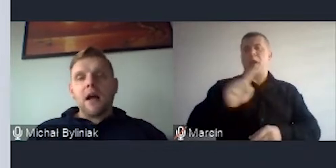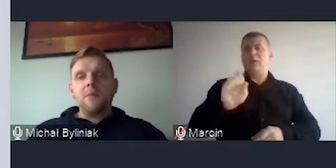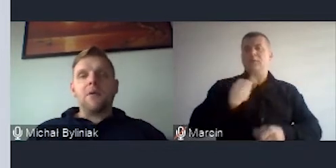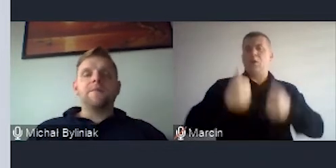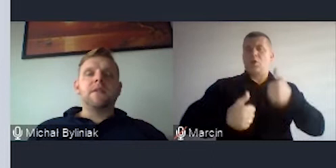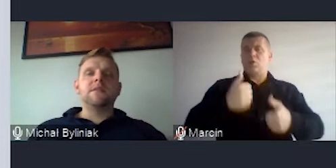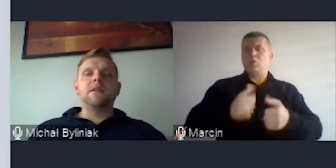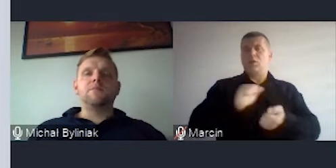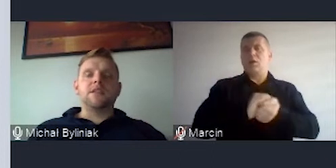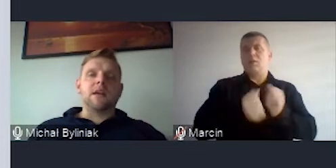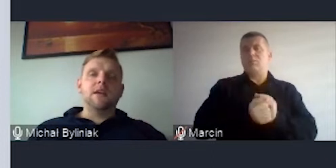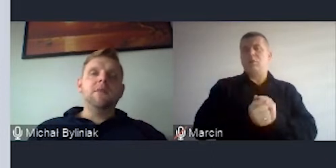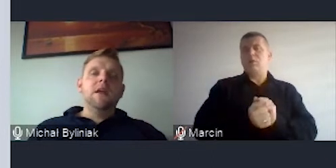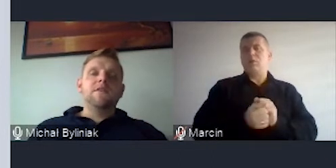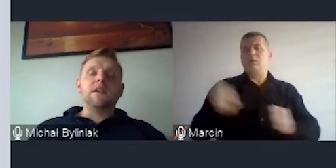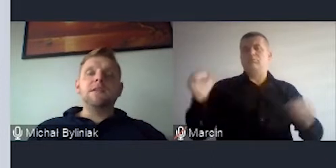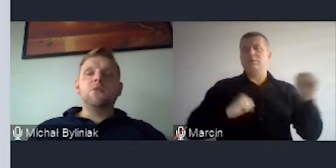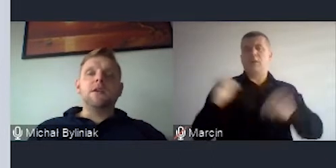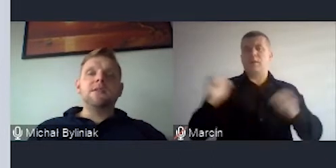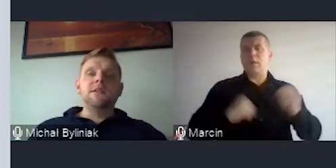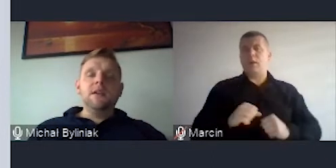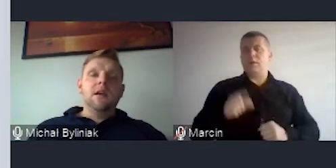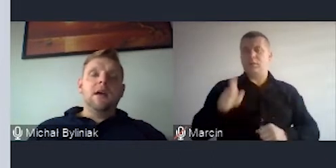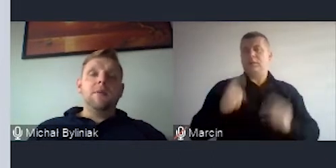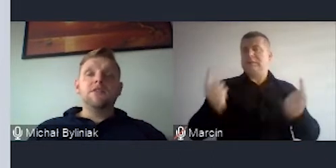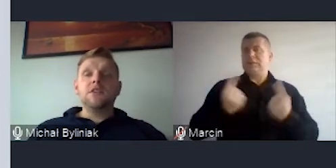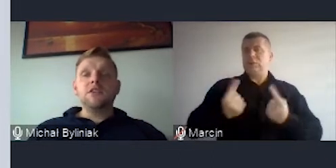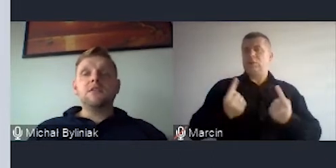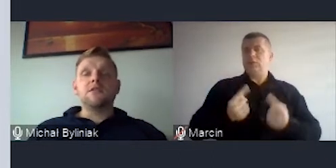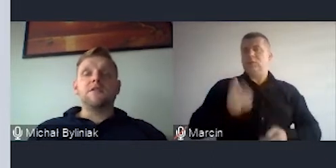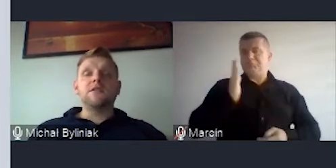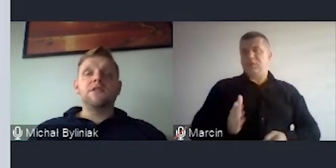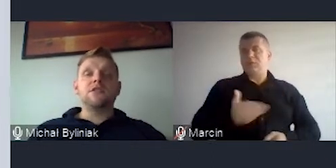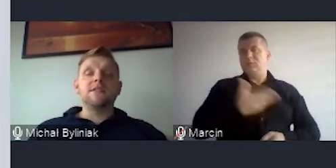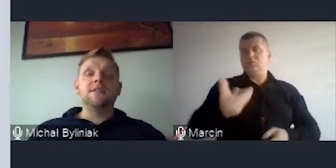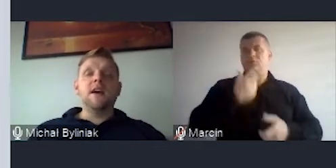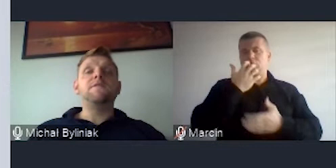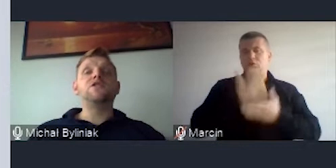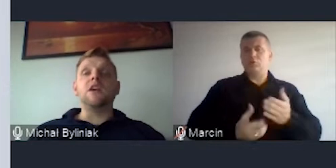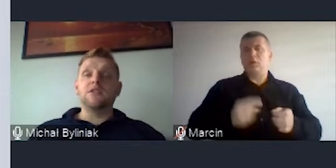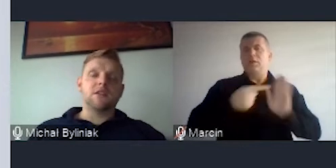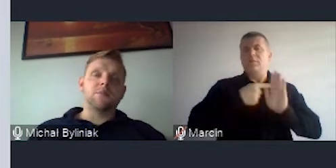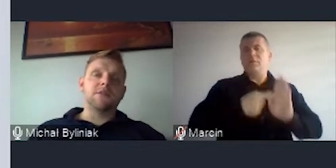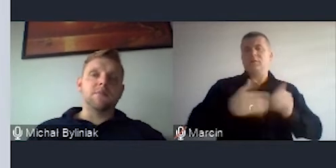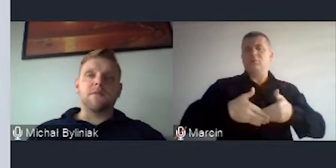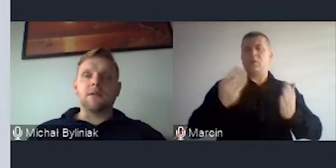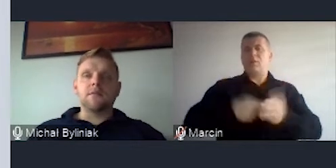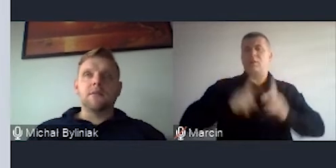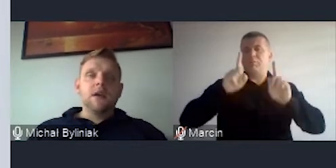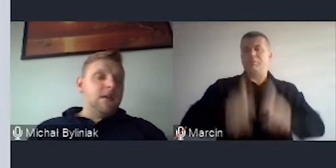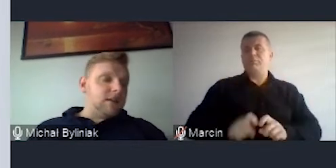albo z przetargiem, w takiej sytuacji będziecie stosować wytyczne z dnia wczęia tego postępowania,